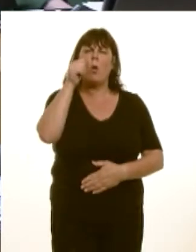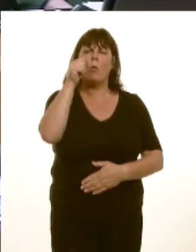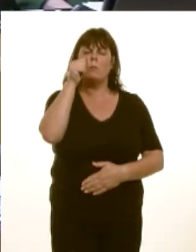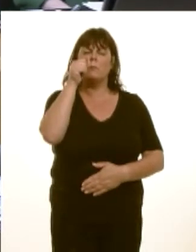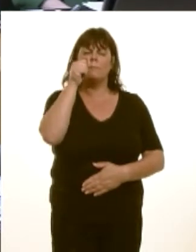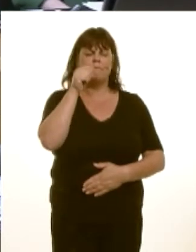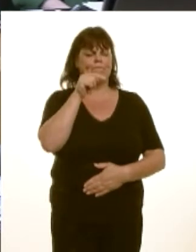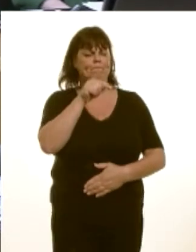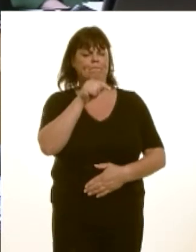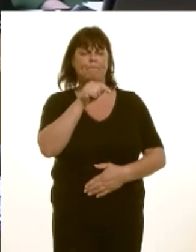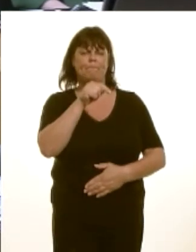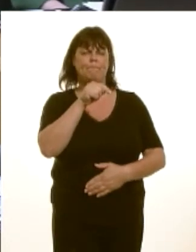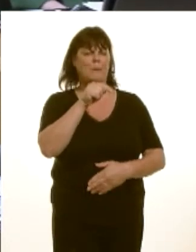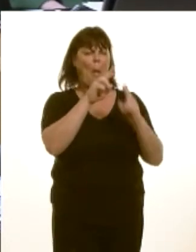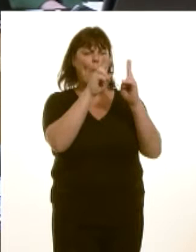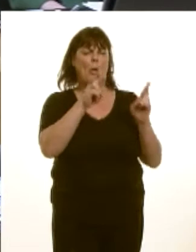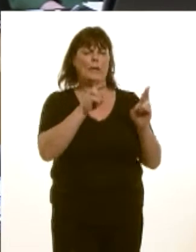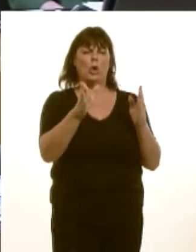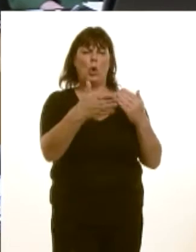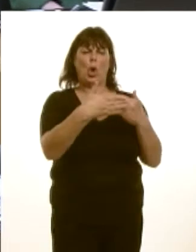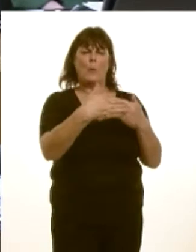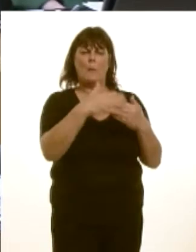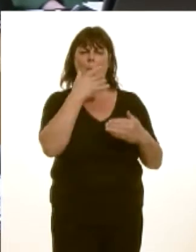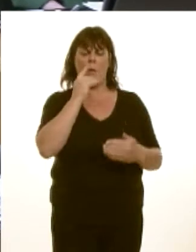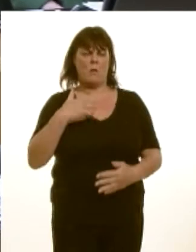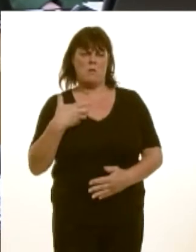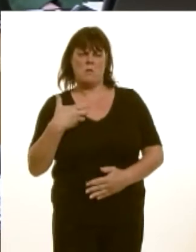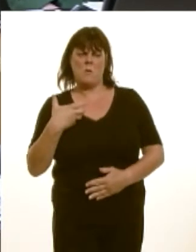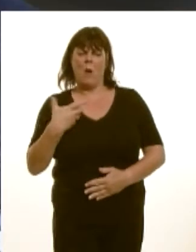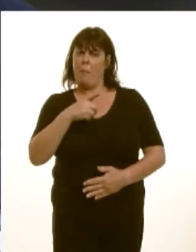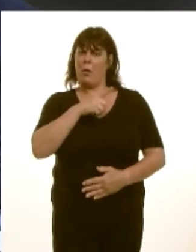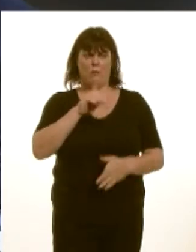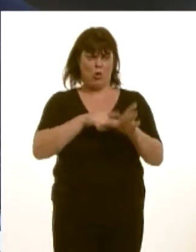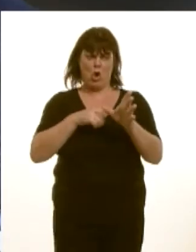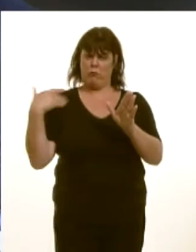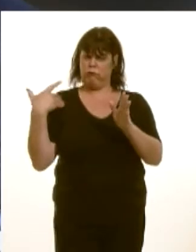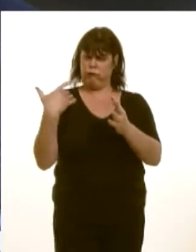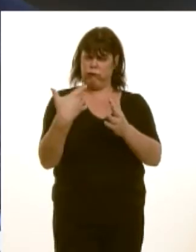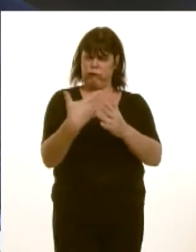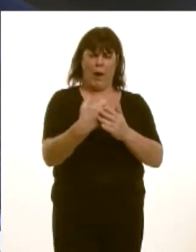cau ar ôl iddynt fod yn gyfarwydd ag ef dros y blynyddoedd. Rwy wedi gweld hyn yn fy etholaeth i.